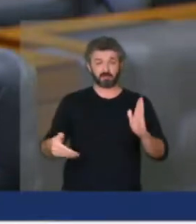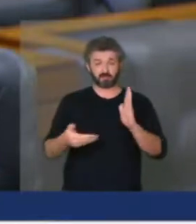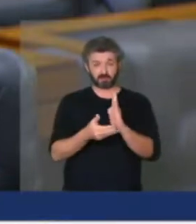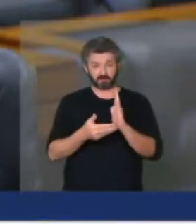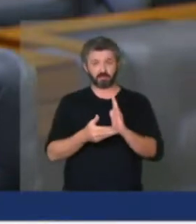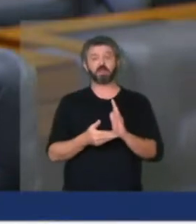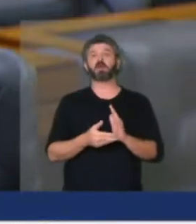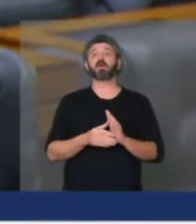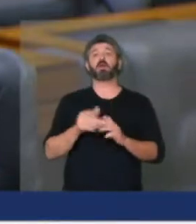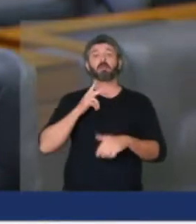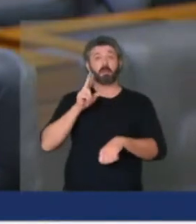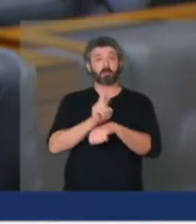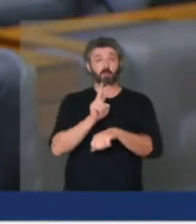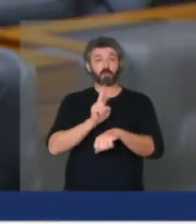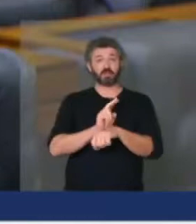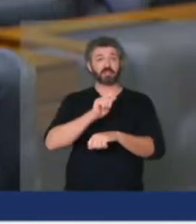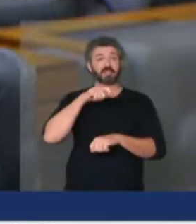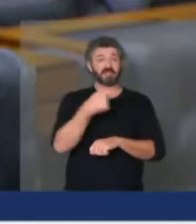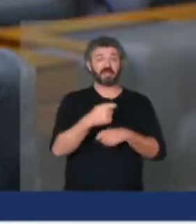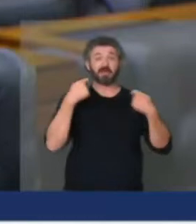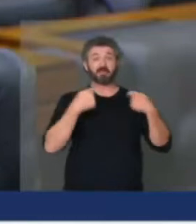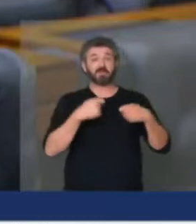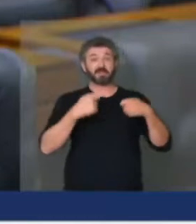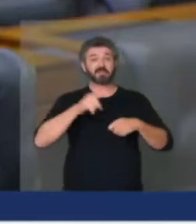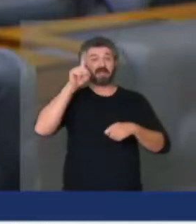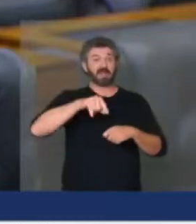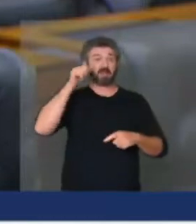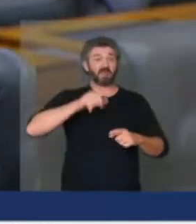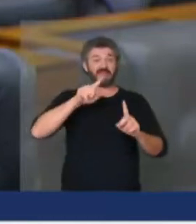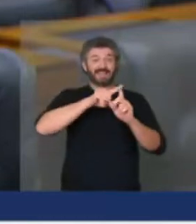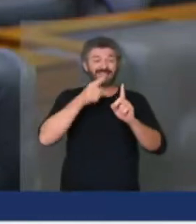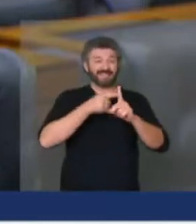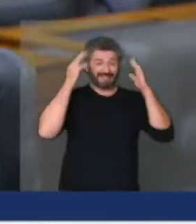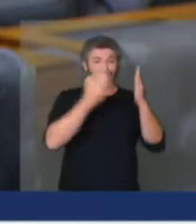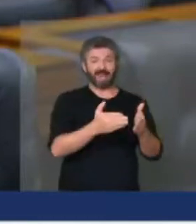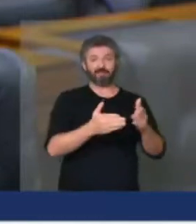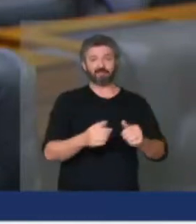GRÁVIDAS AQUI ESTÁ SE DEDICANDO A PROTEGER EMPRESÁ RIOS. QUE O GOVERNO DEVERIA